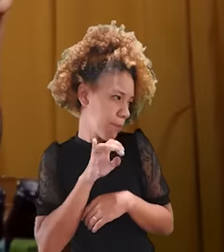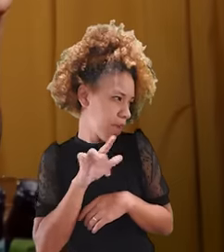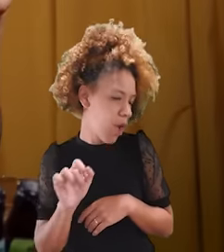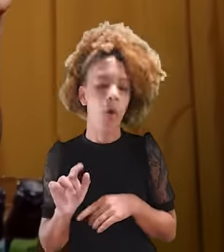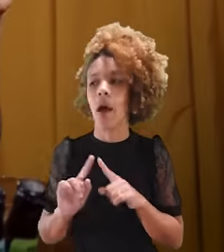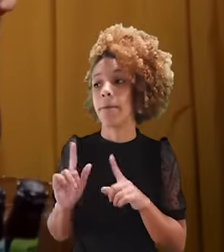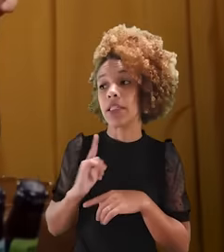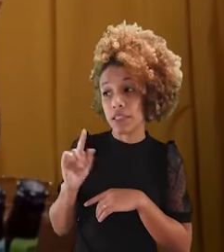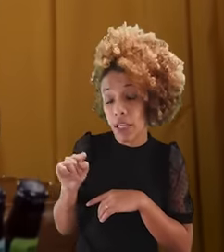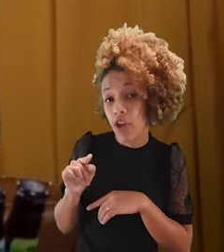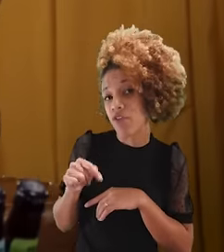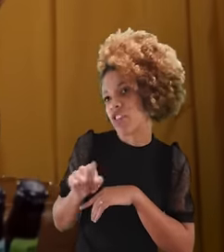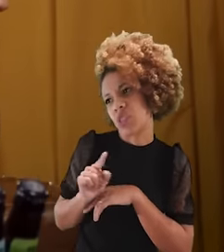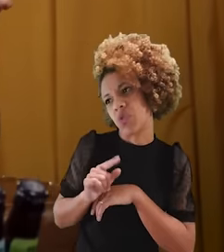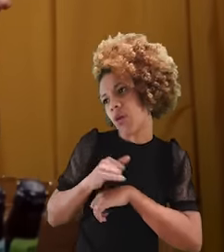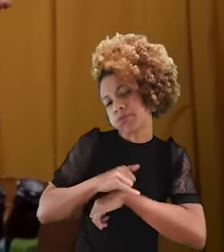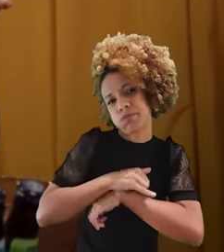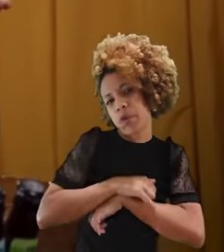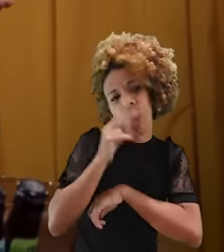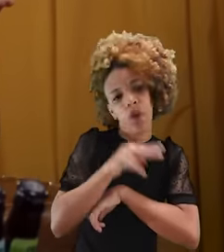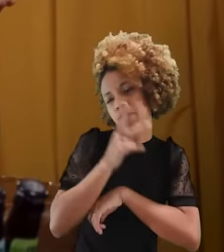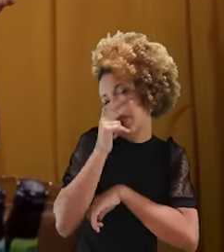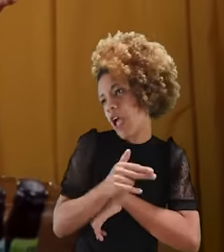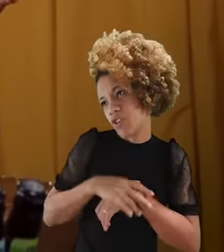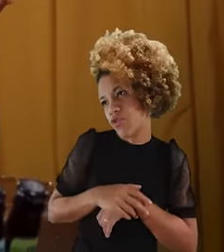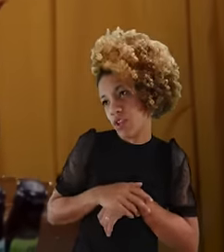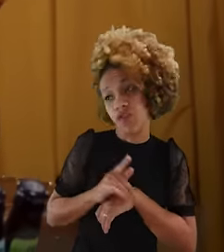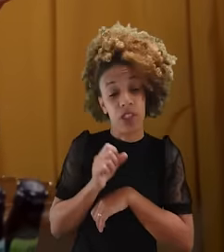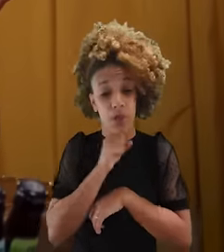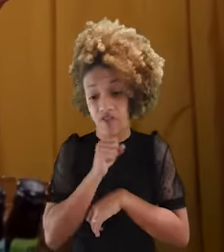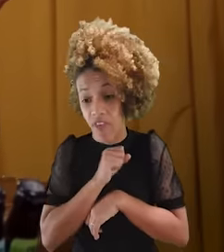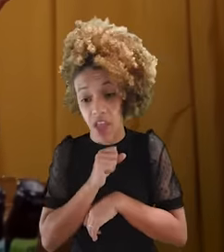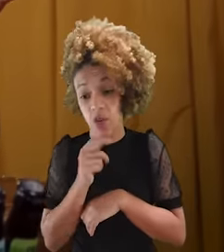fala assim você não é tão gordo quanto você pensa você não está tão velho Quanto você acha daqui a